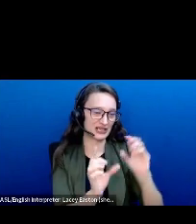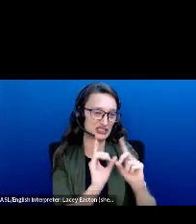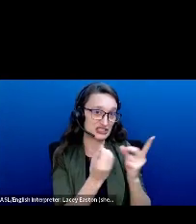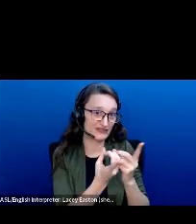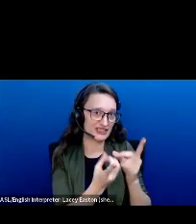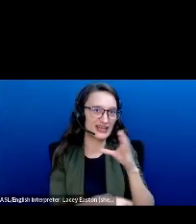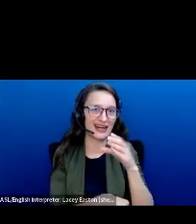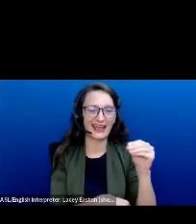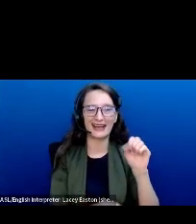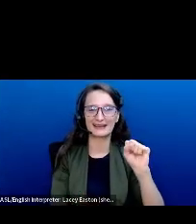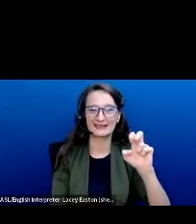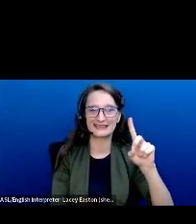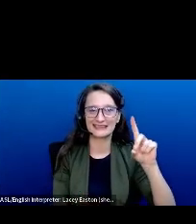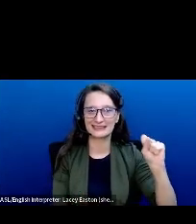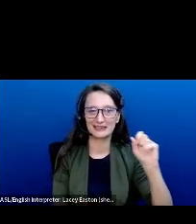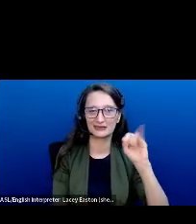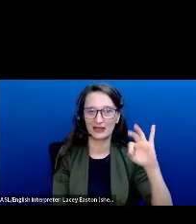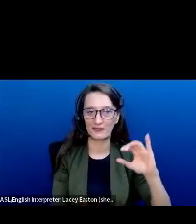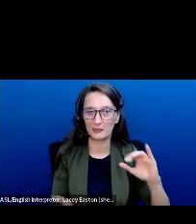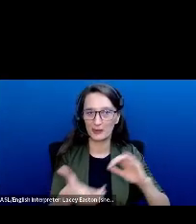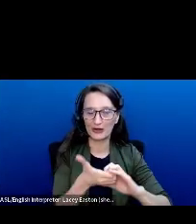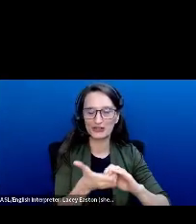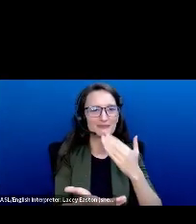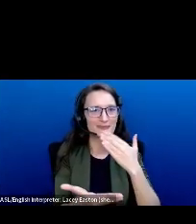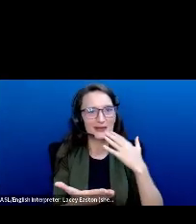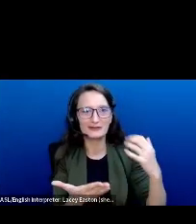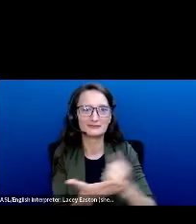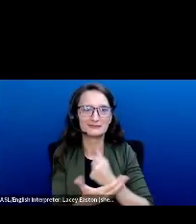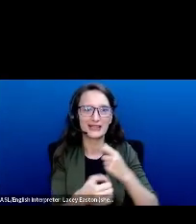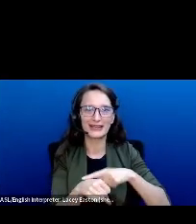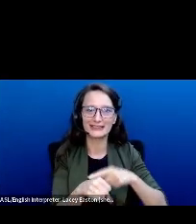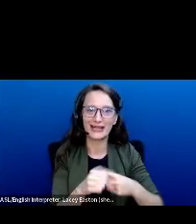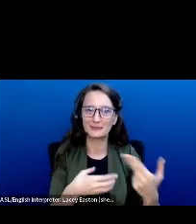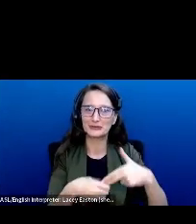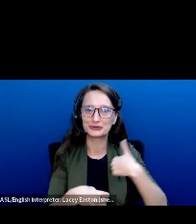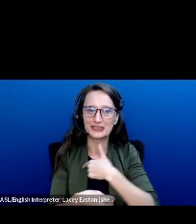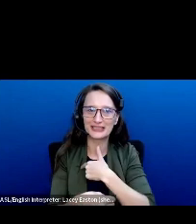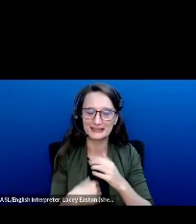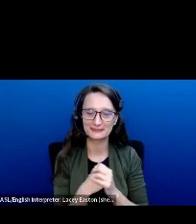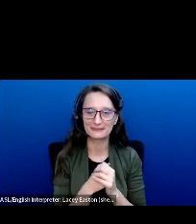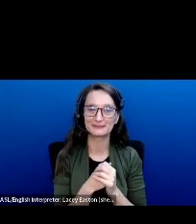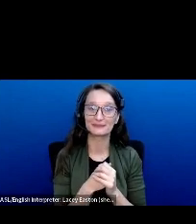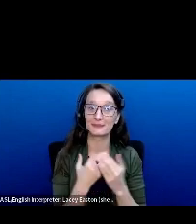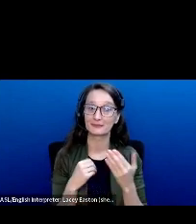por tomarse el tiempo de su agenda para unirse a nosotros mientras comenzamos. Quiero señalar en